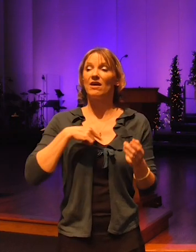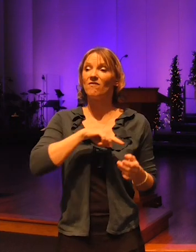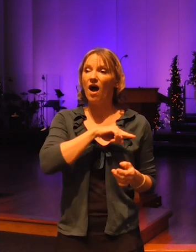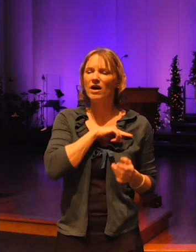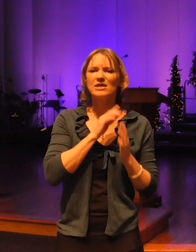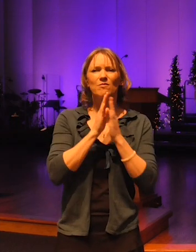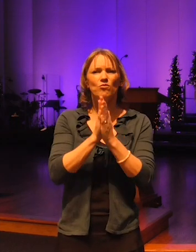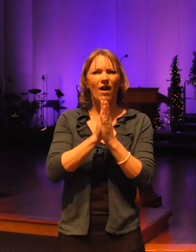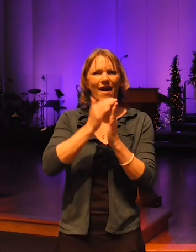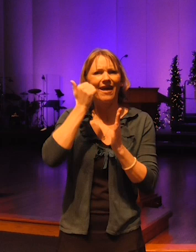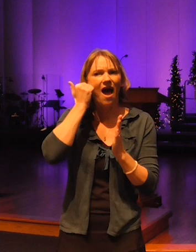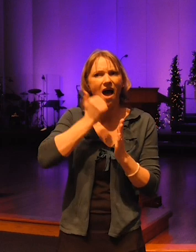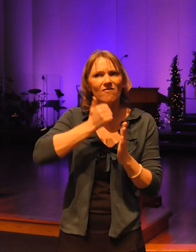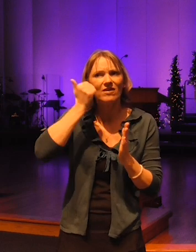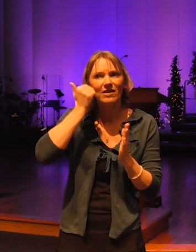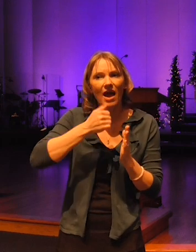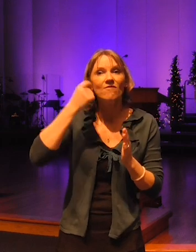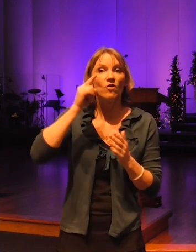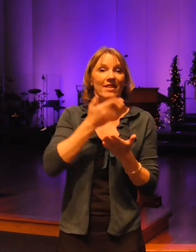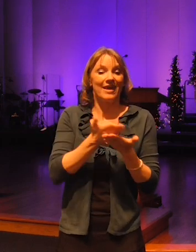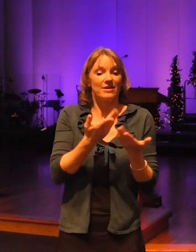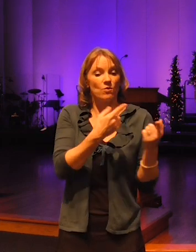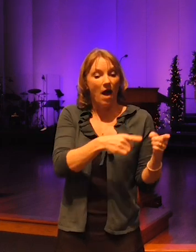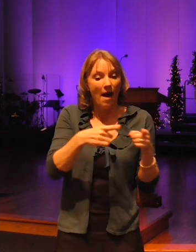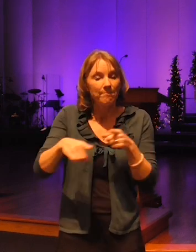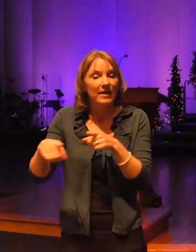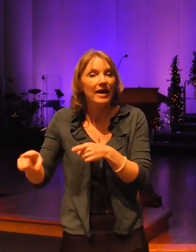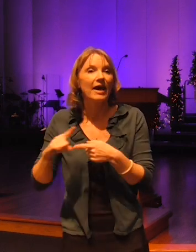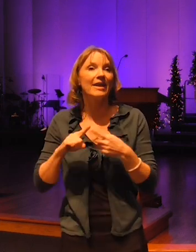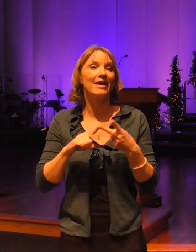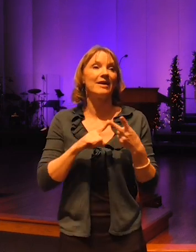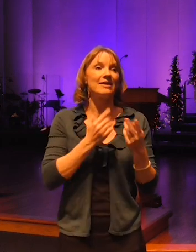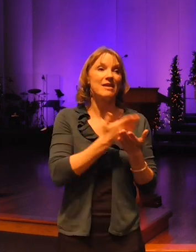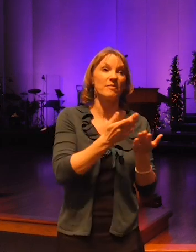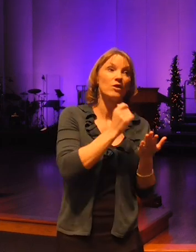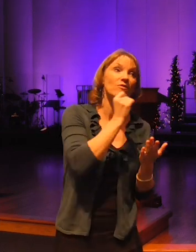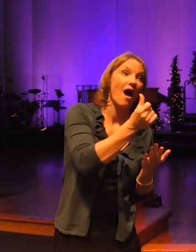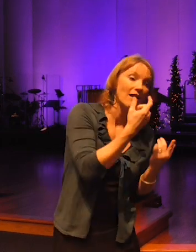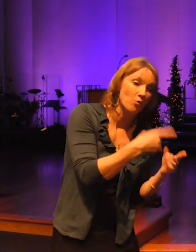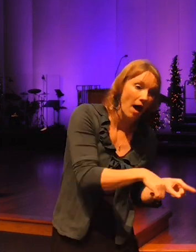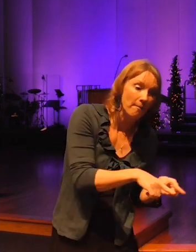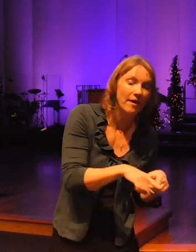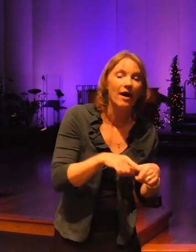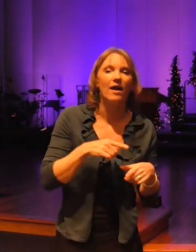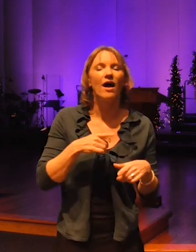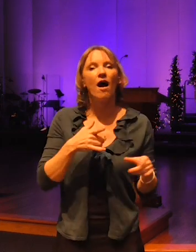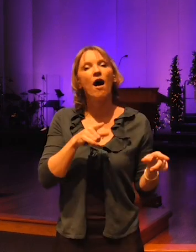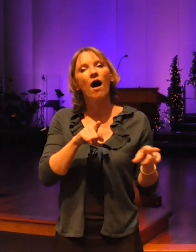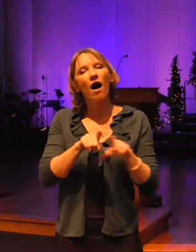para que sucedan cosas o para que algo no suceda, pero también existen esas oraciones que